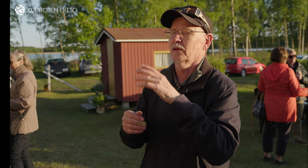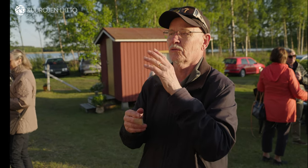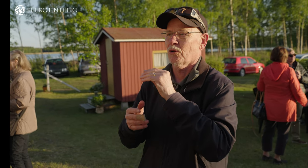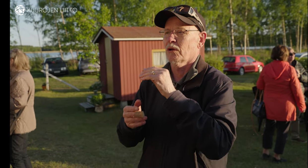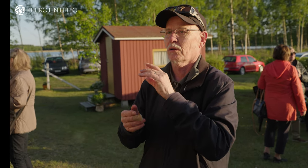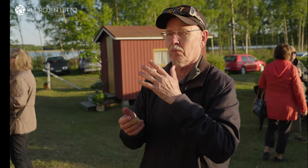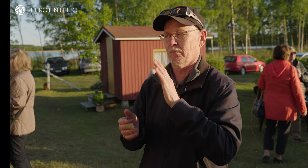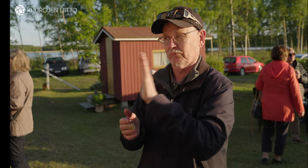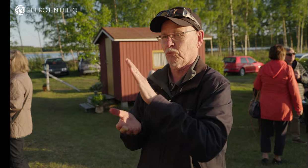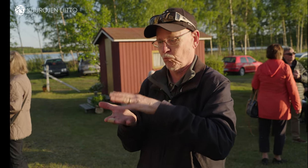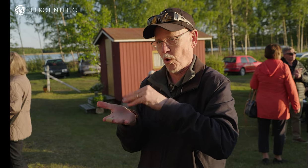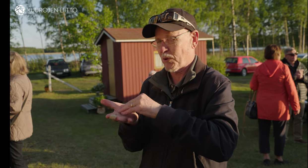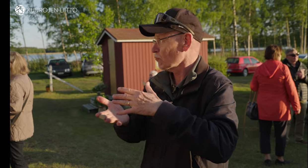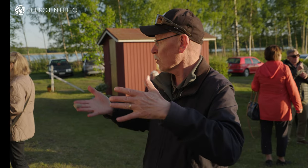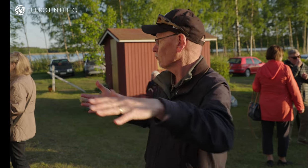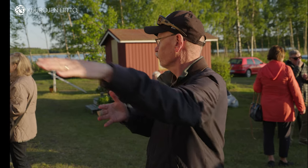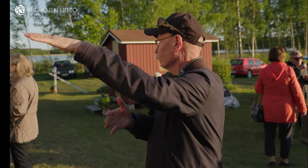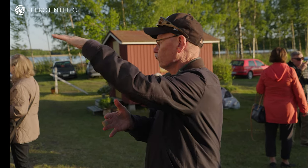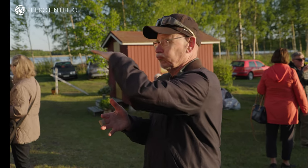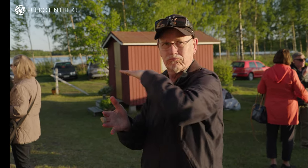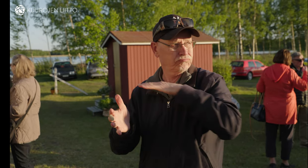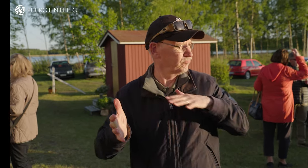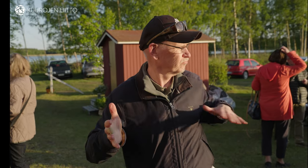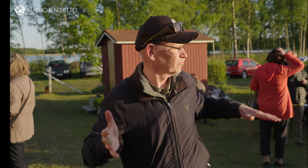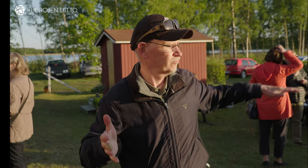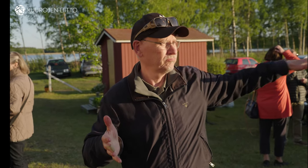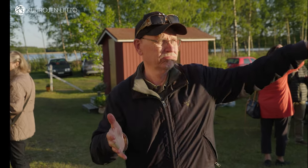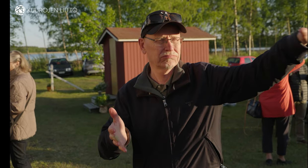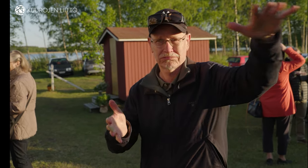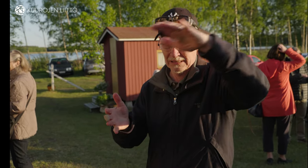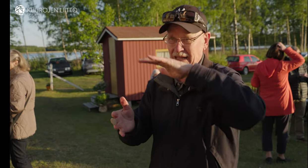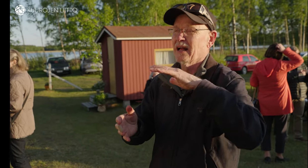He omistivat ison maa-alueen.